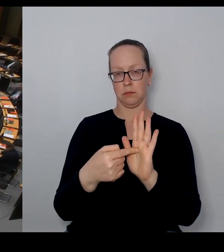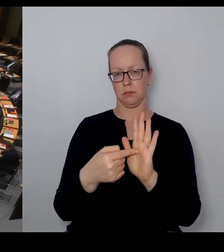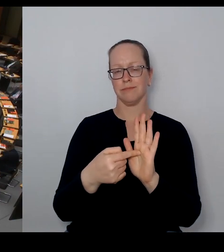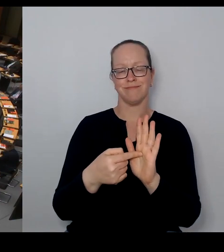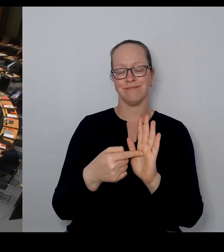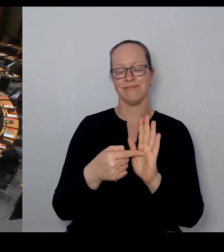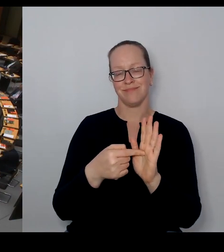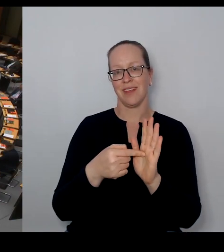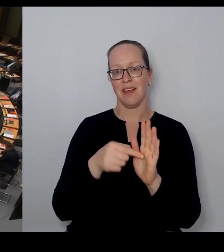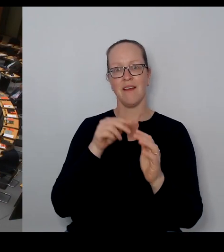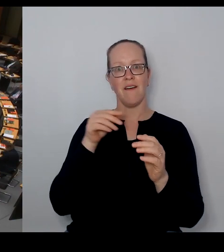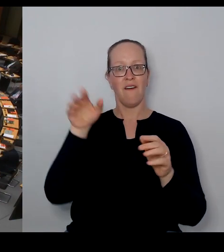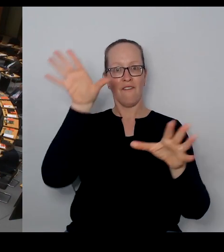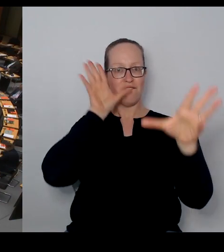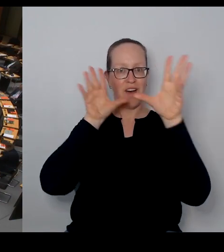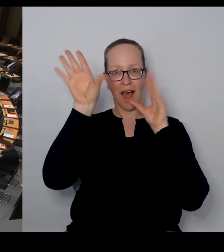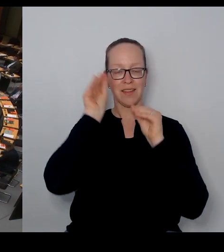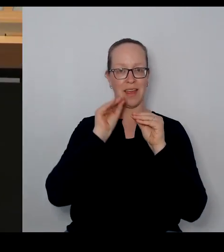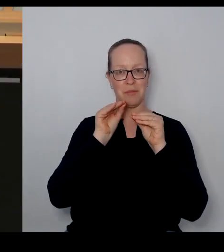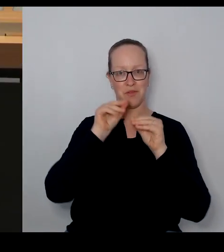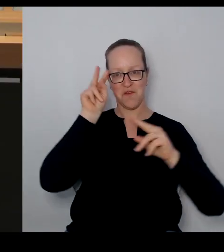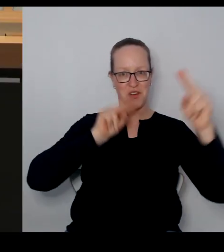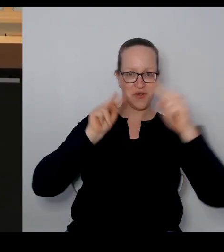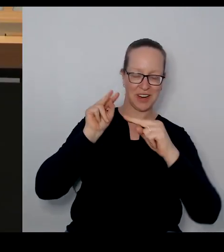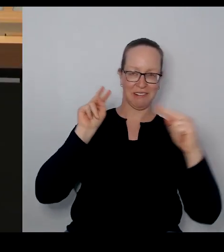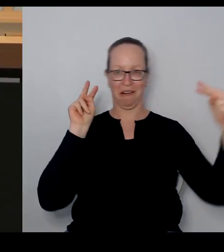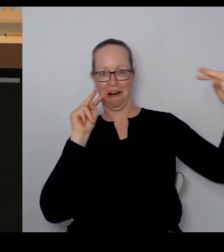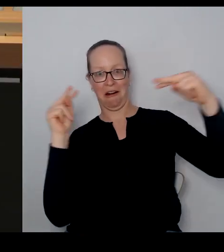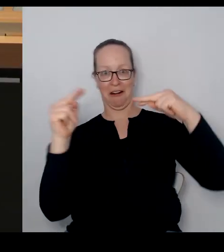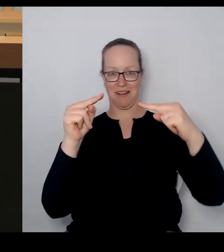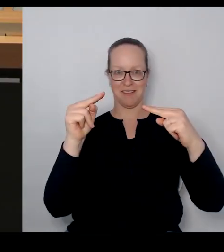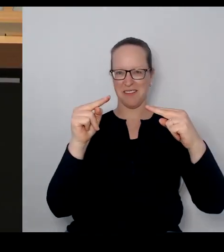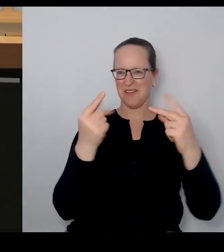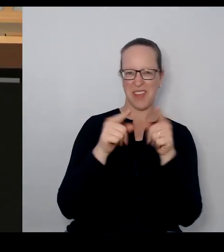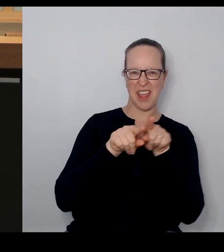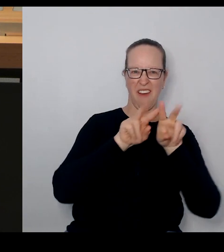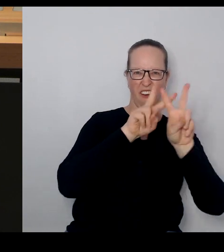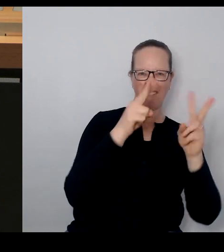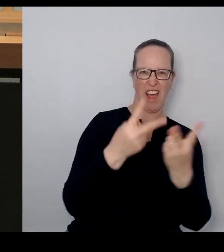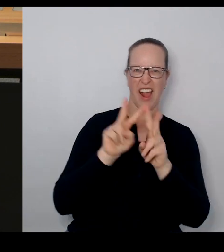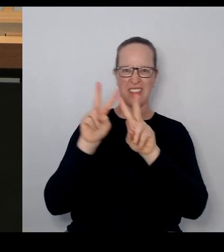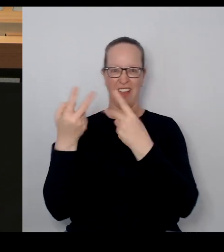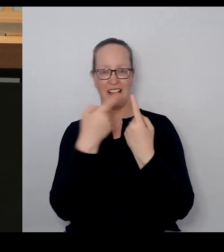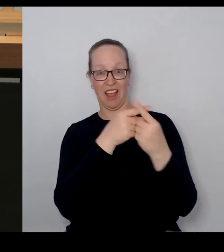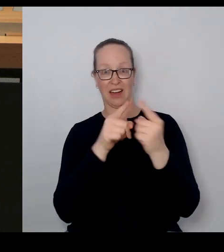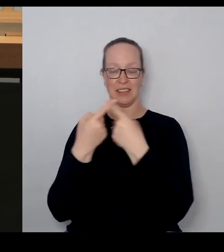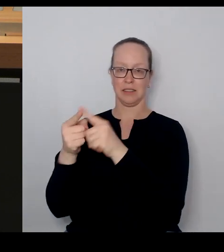Wenn ich das mal sagen darf Der Klassiker für die Grünen sehr Innenstadt, sehr innenstadtbezogen. Oder man könnte auch